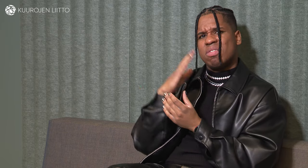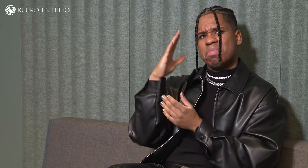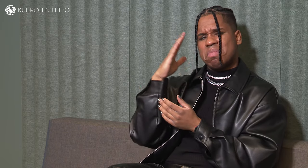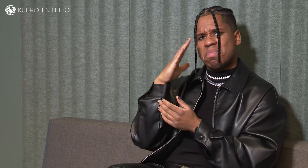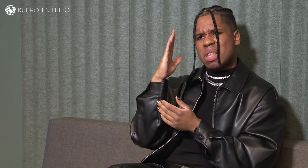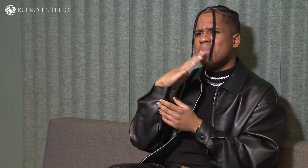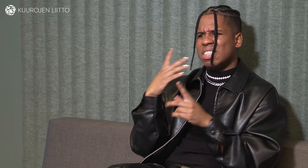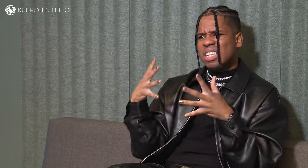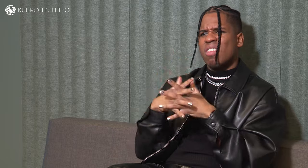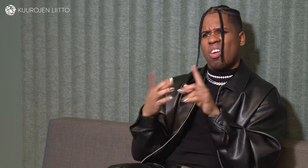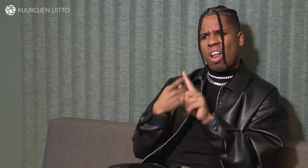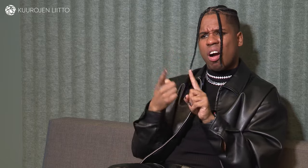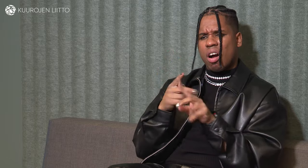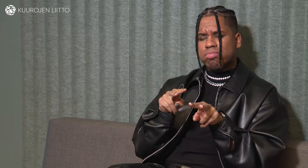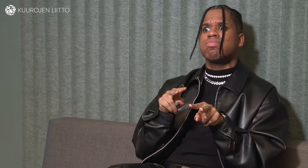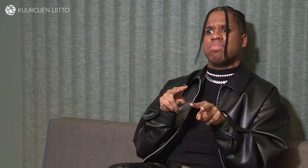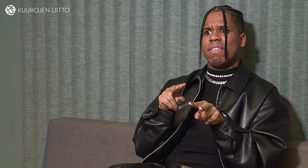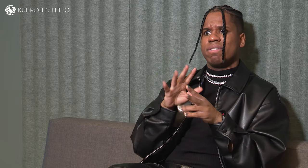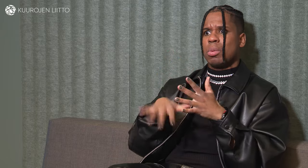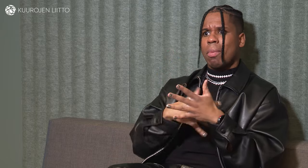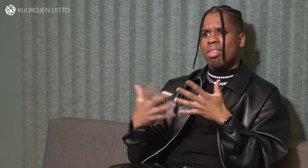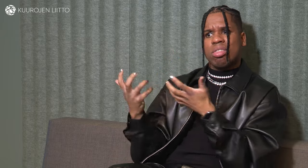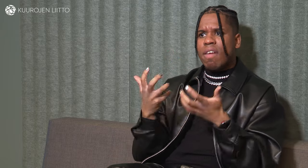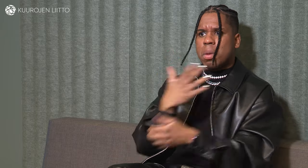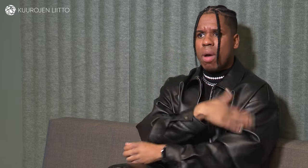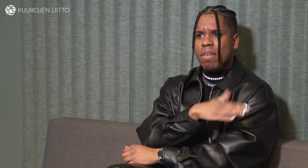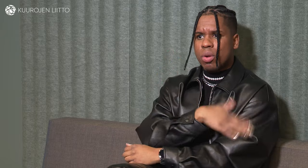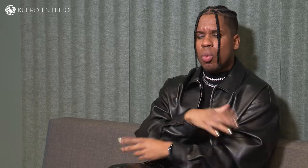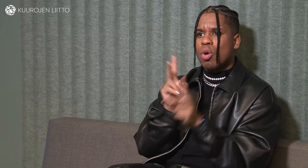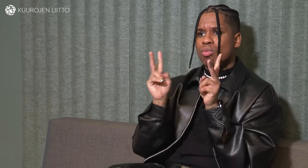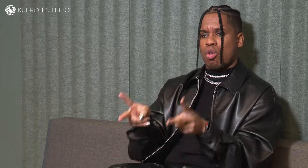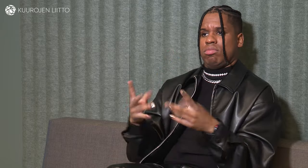On havahduttu siihen, että viittomakielisiä palveluita tarvitaan, -